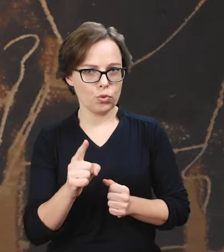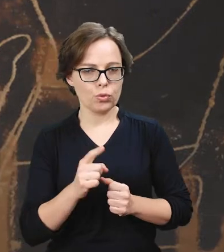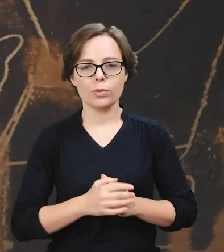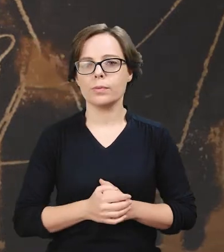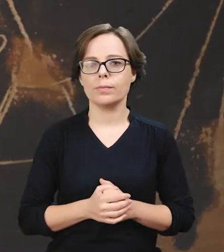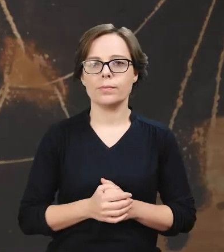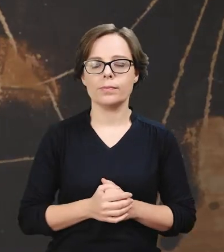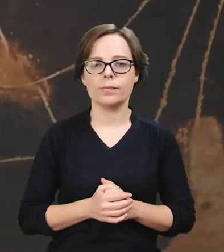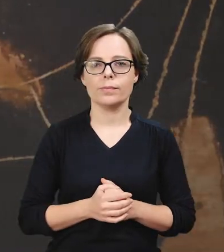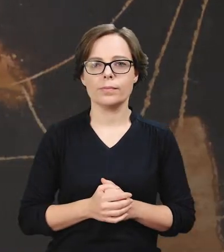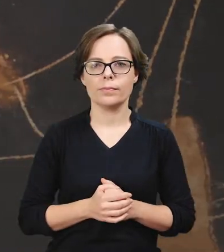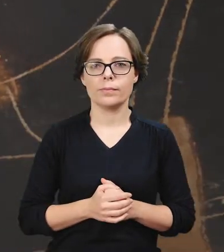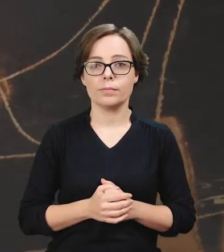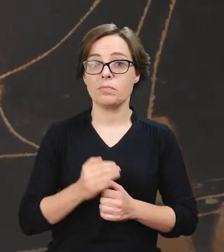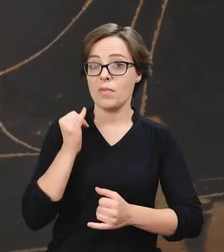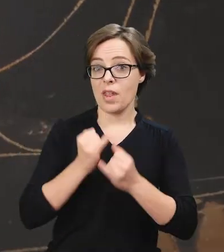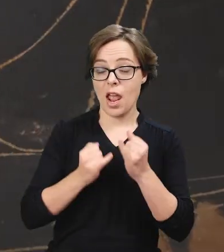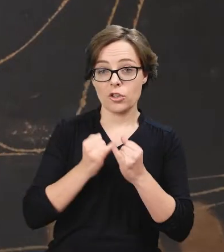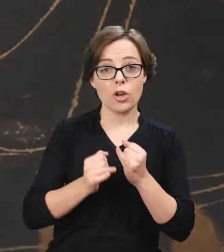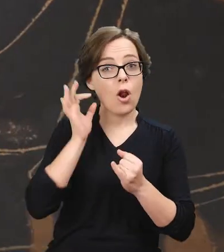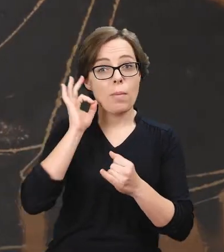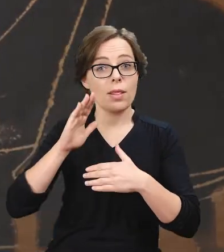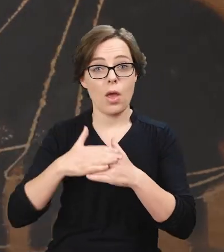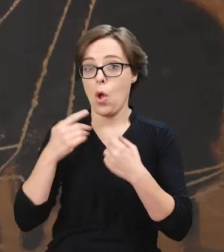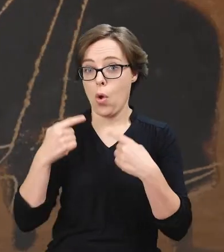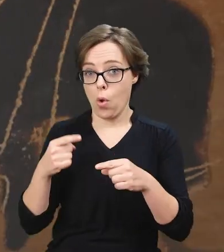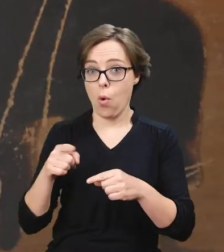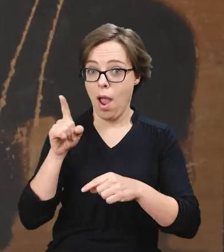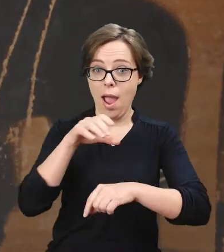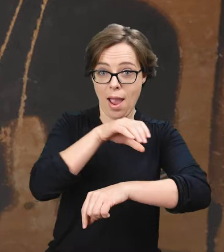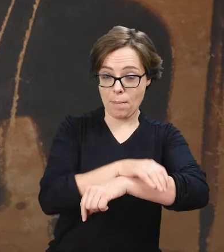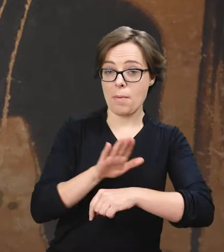i w takich sytuacjach interpretuje się to jako